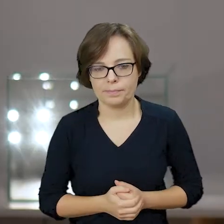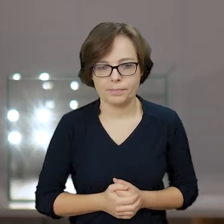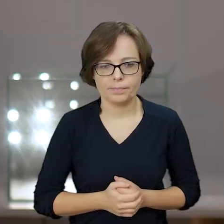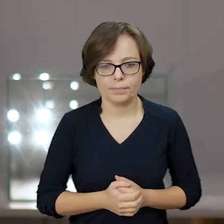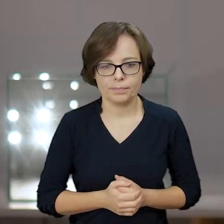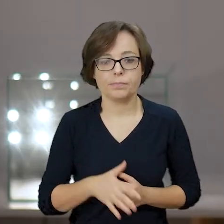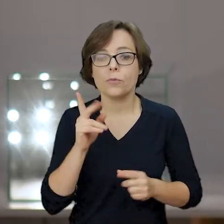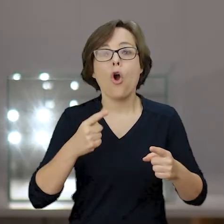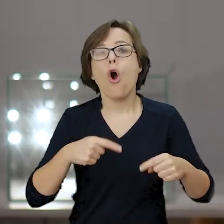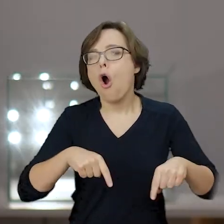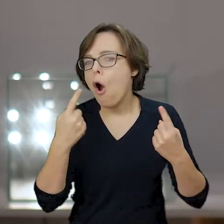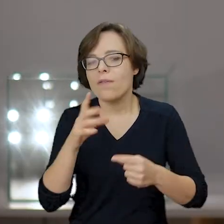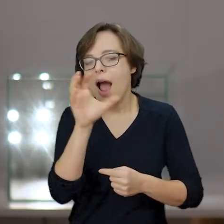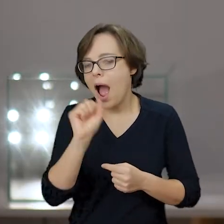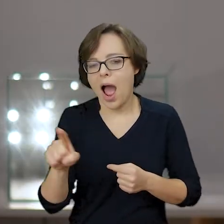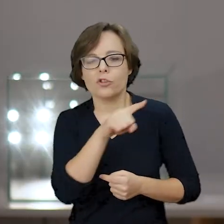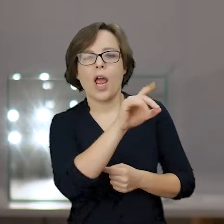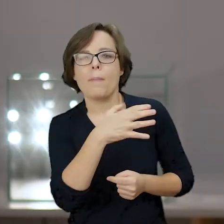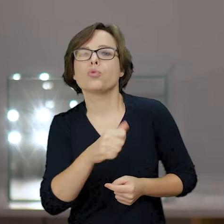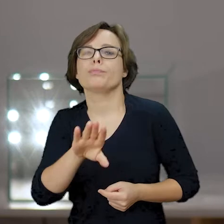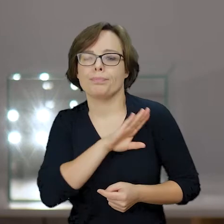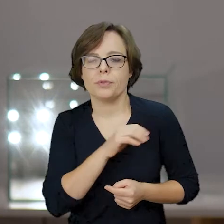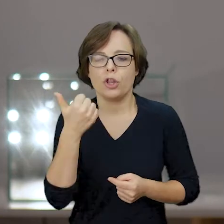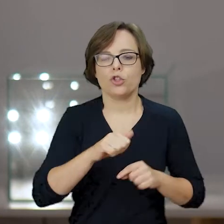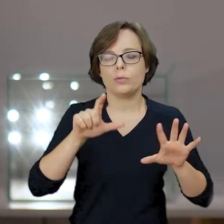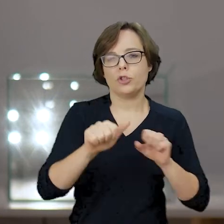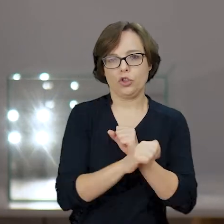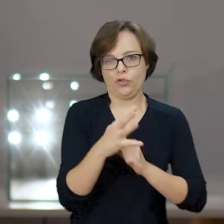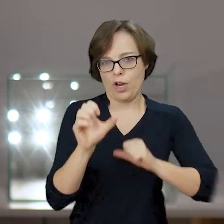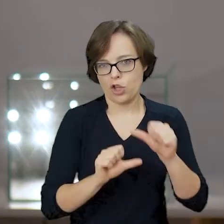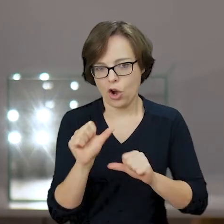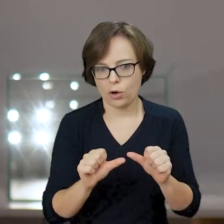Konflikt toczył się aż do śmierci Eybeszutza w 1764 roku,